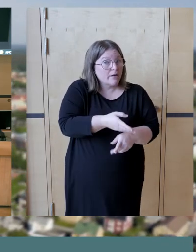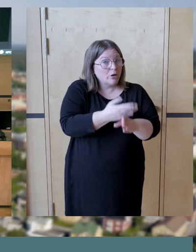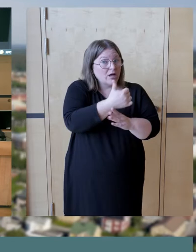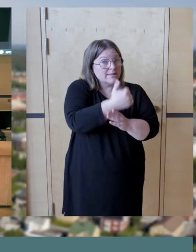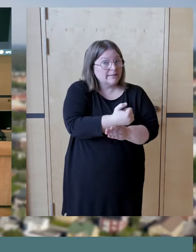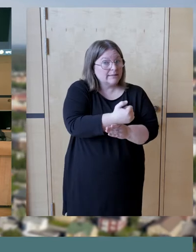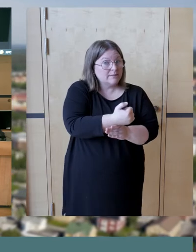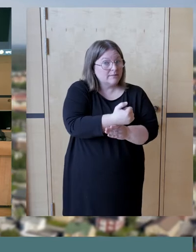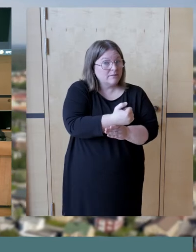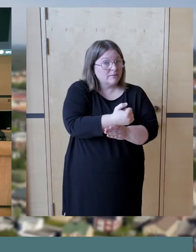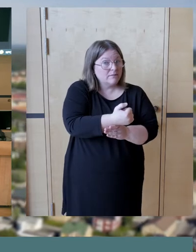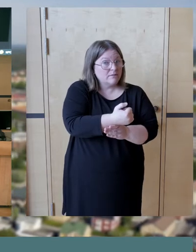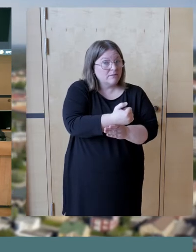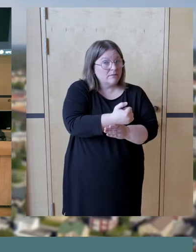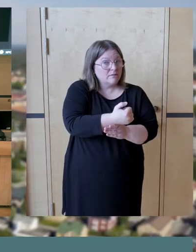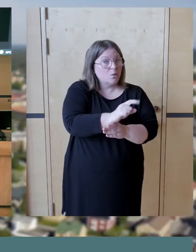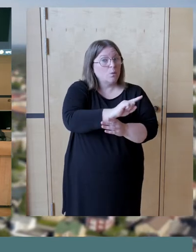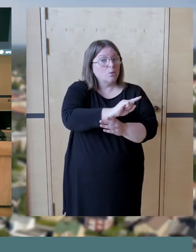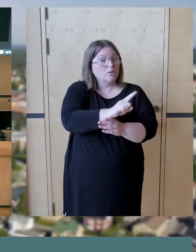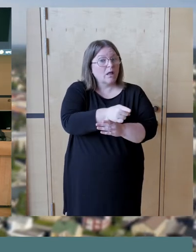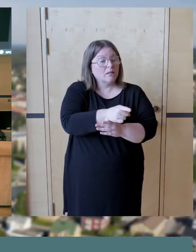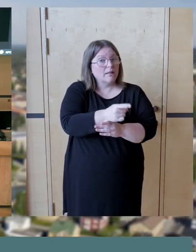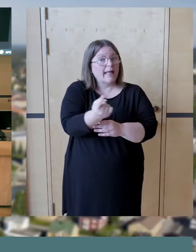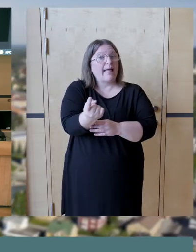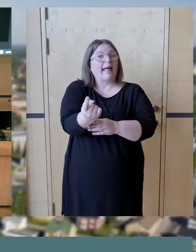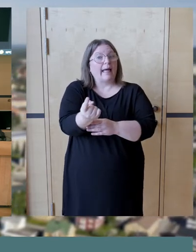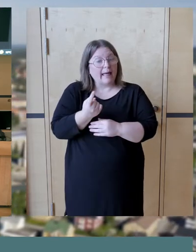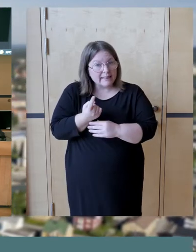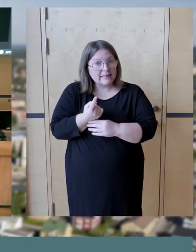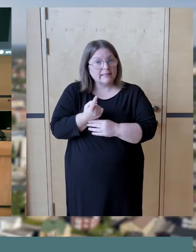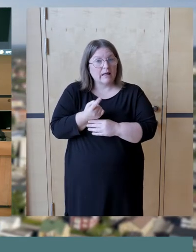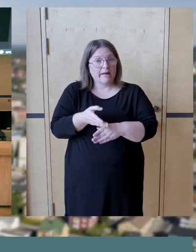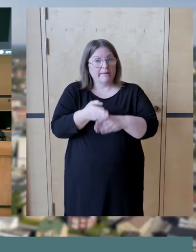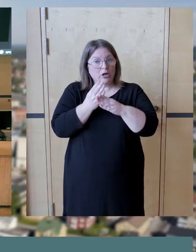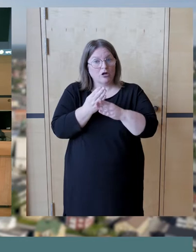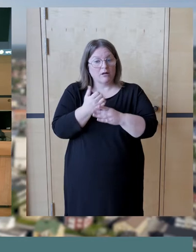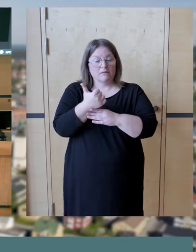Och sen så göra ett nytt bygge På köket på 60 platser till